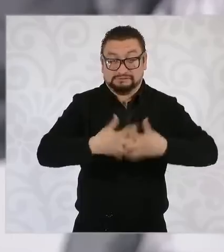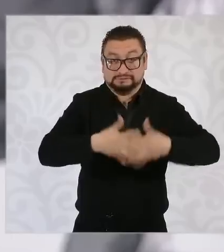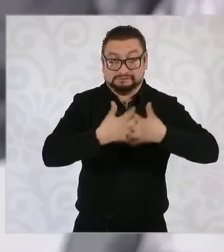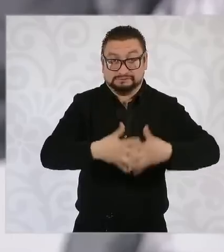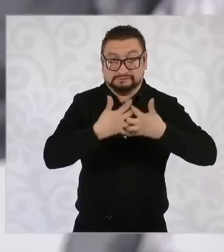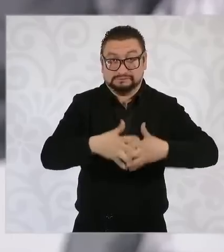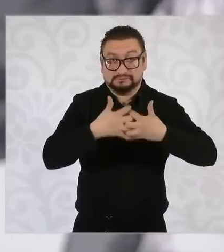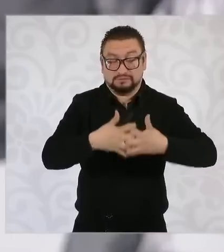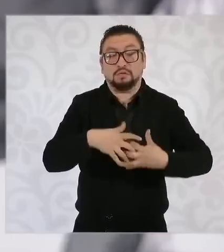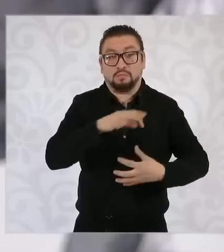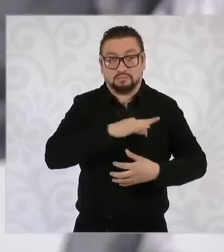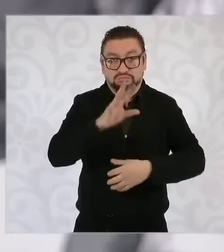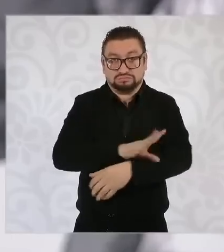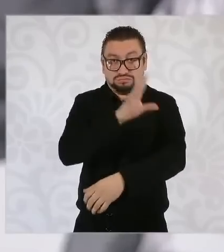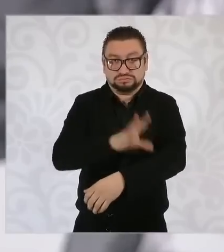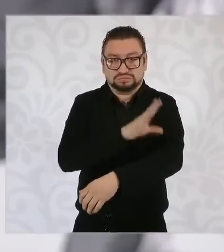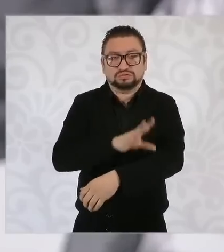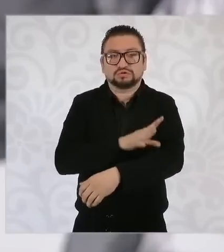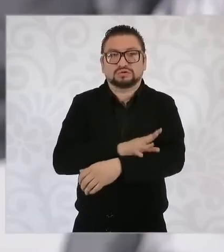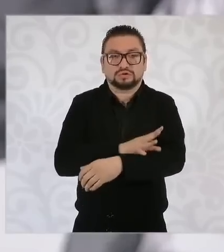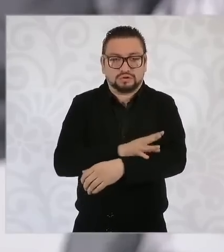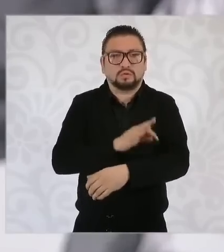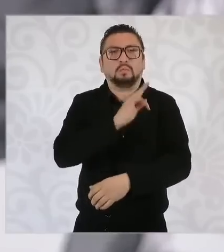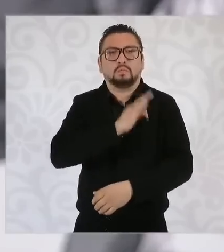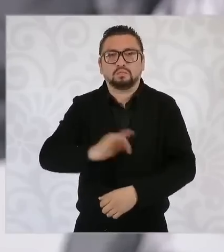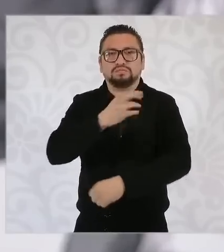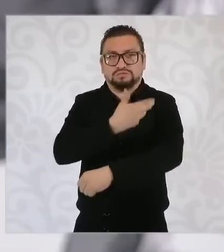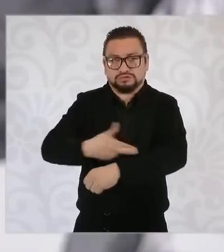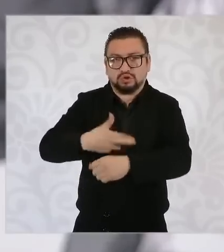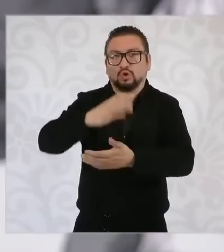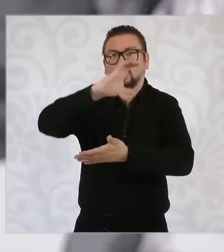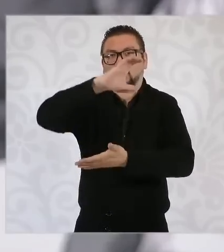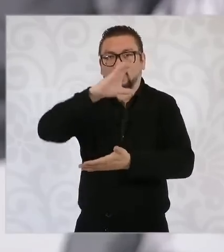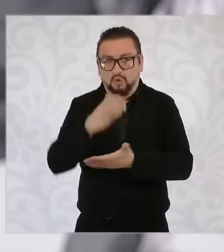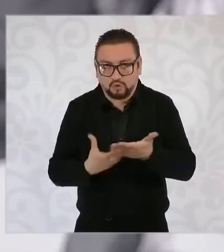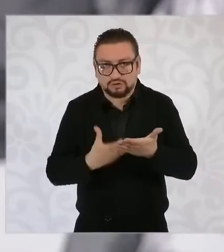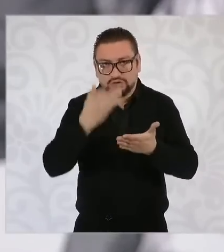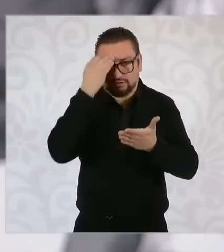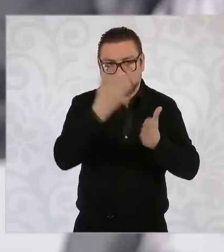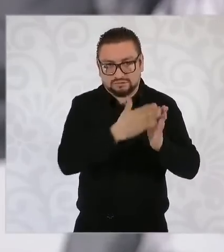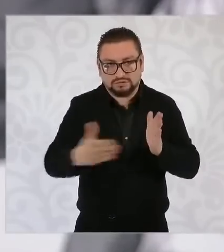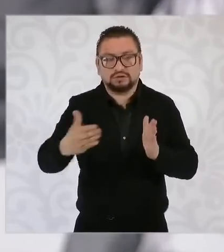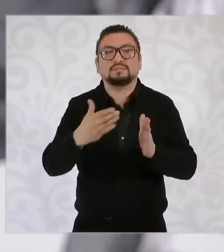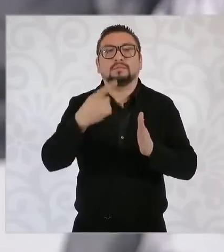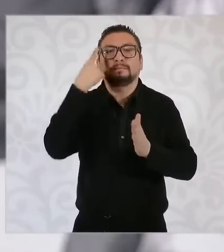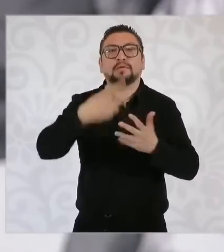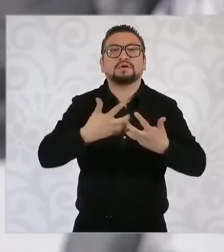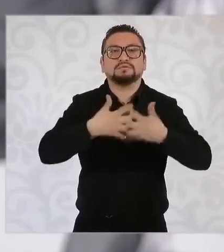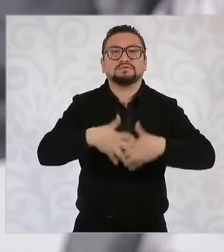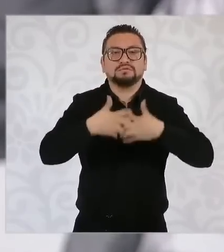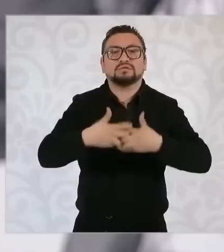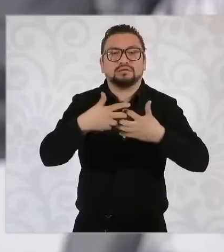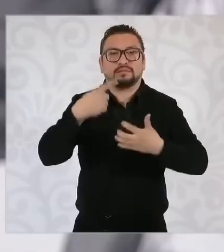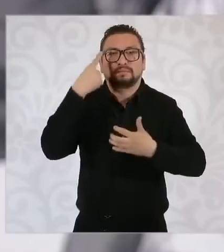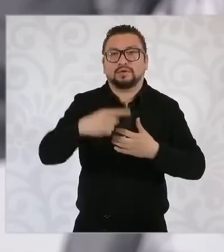se podrá realizar contratos de producción de largo plazo con entrega de energía a la CFE